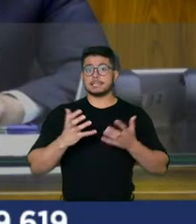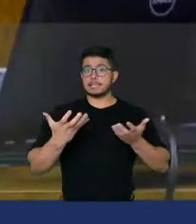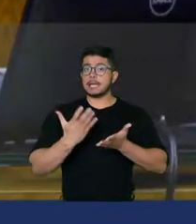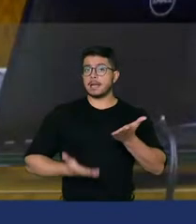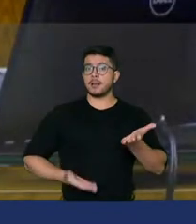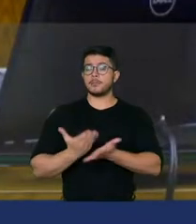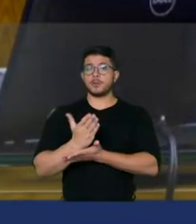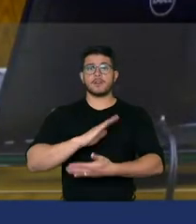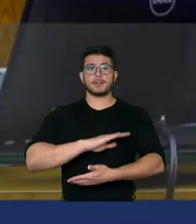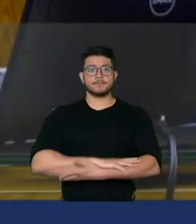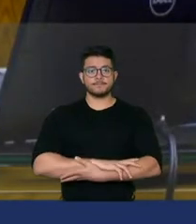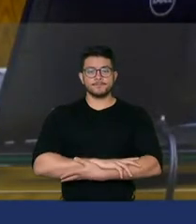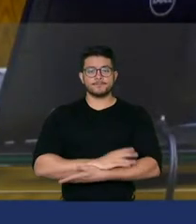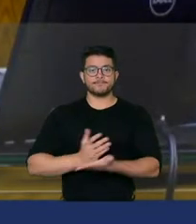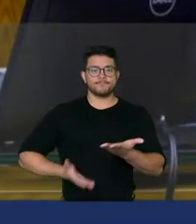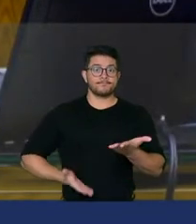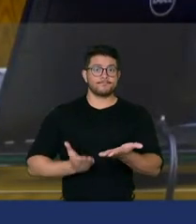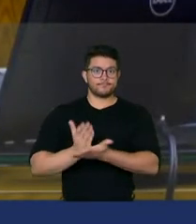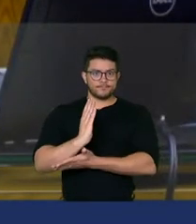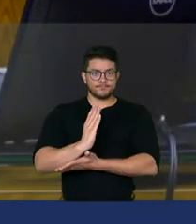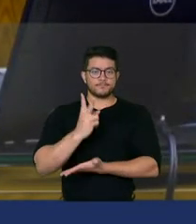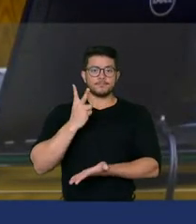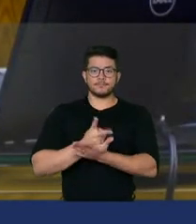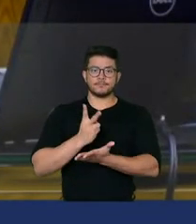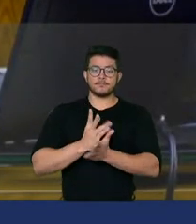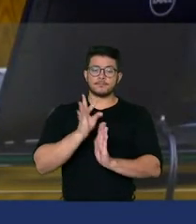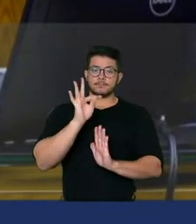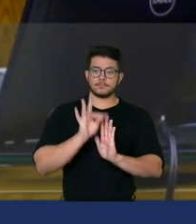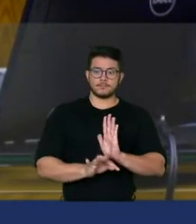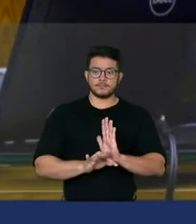SIMBÓLICA. AQUELES QUE FOREM PELA APROVAÇÃO, PERMANEÇAM COMO SE ACHAM. APROVADO, MANTIDO O TEXTO. EM VOTAÇÃO